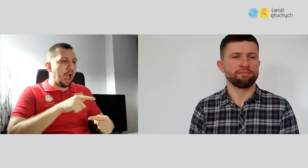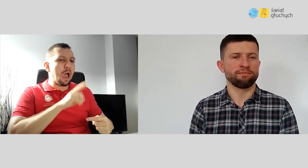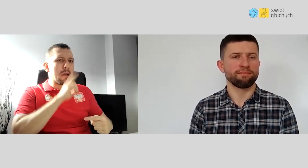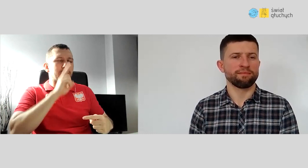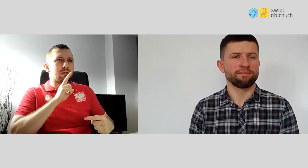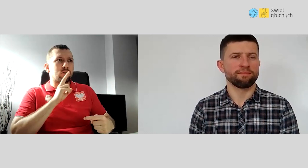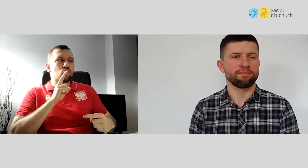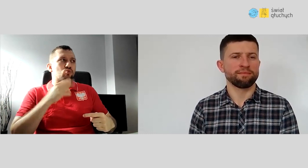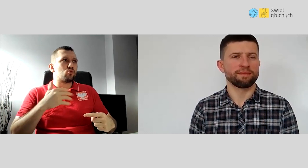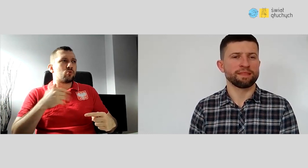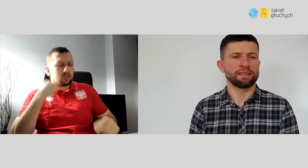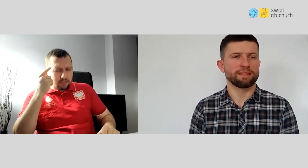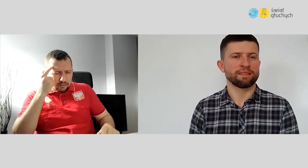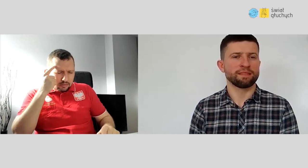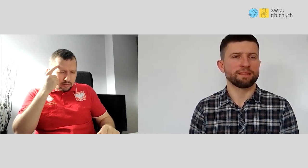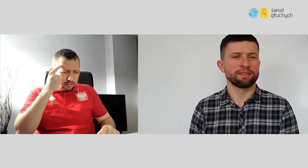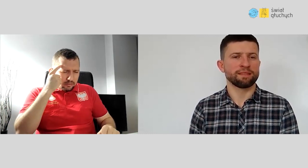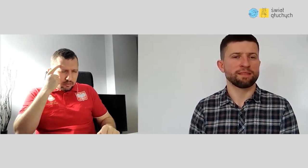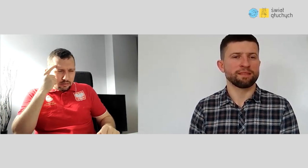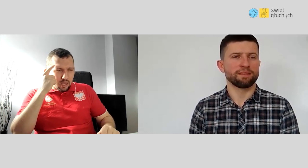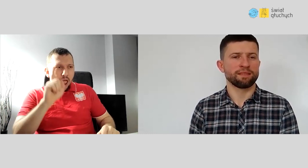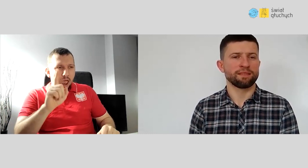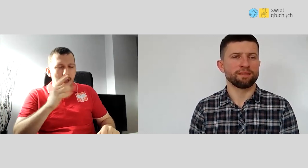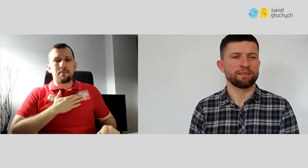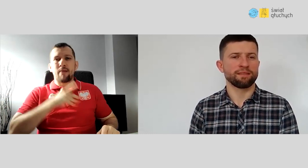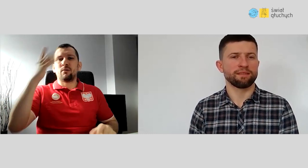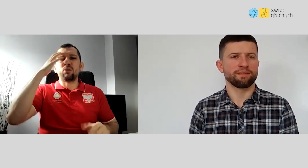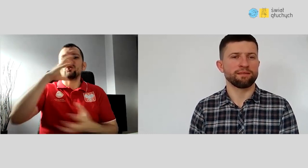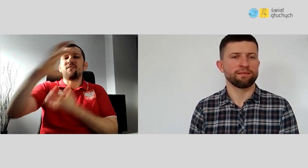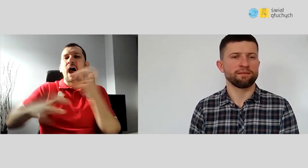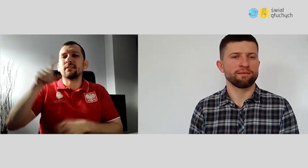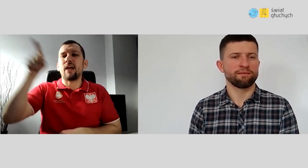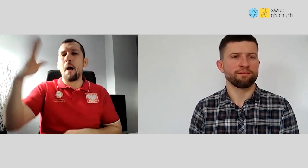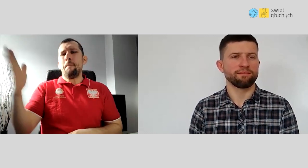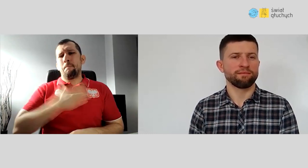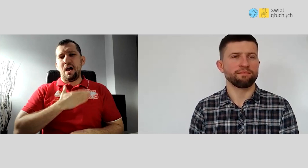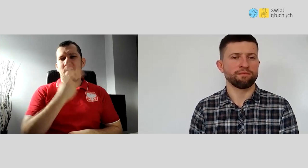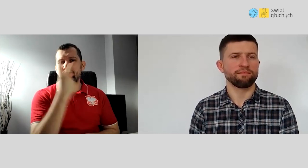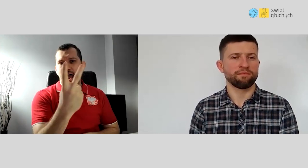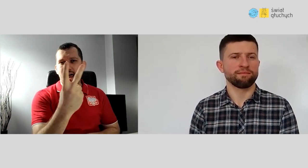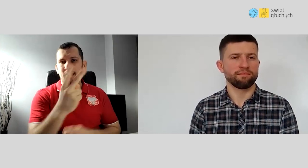W domu trzymam 2 srebrne medale z Mistrzostw Świata,